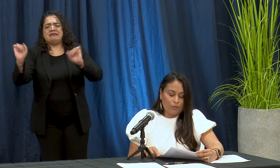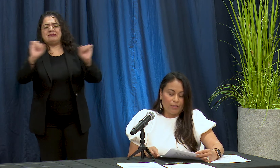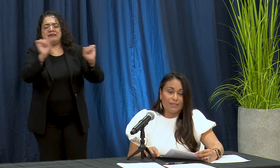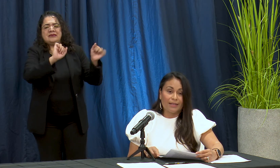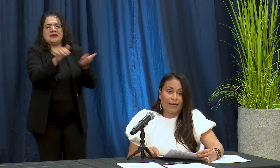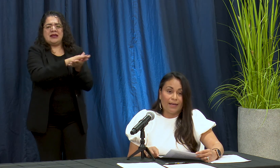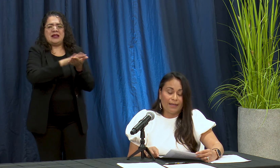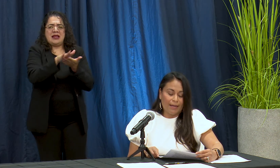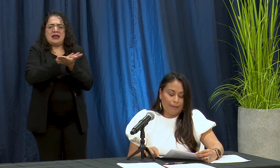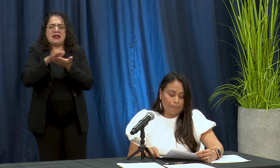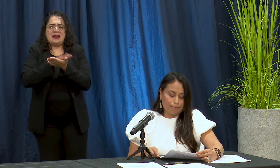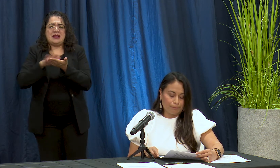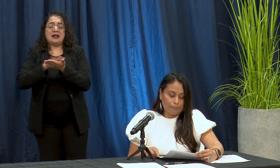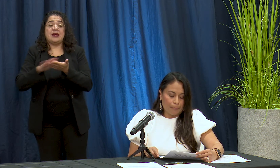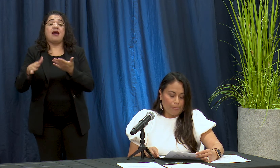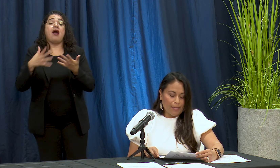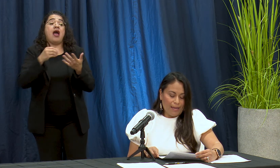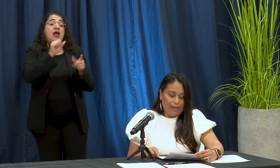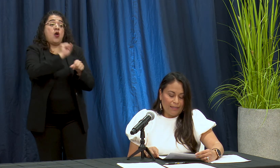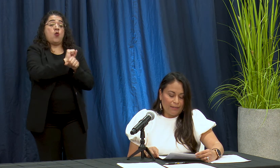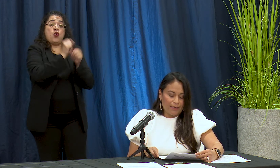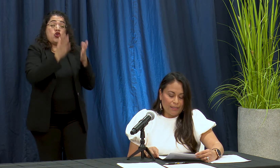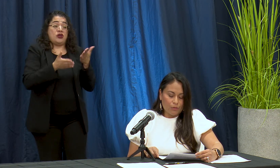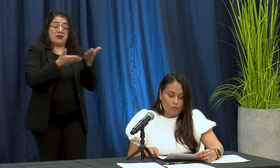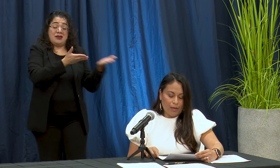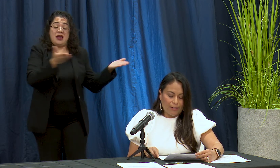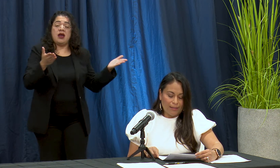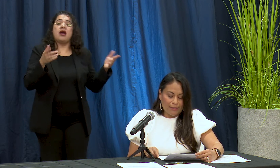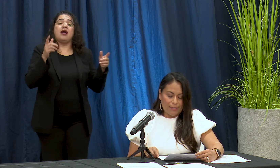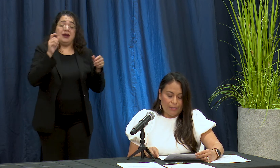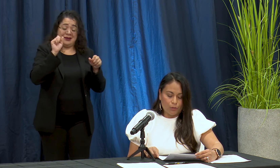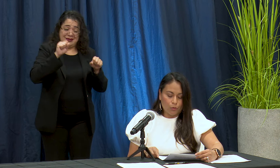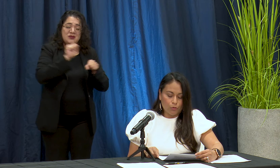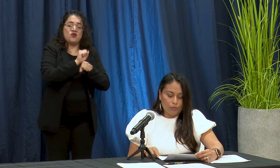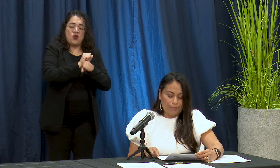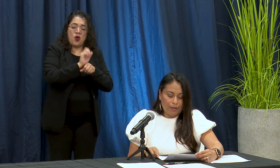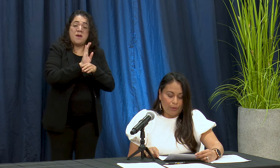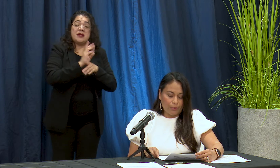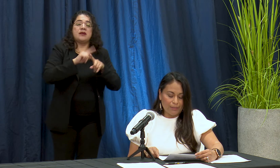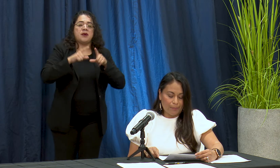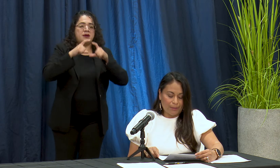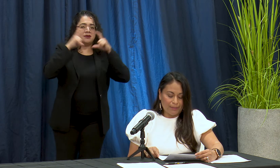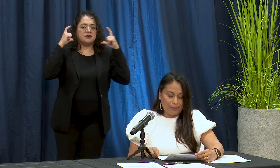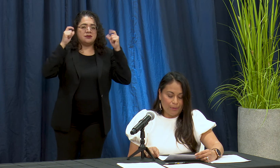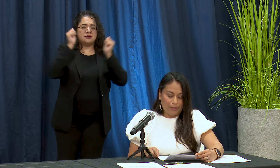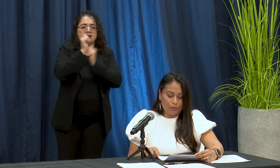Sione's de Caracara le drago agra desde a todos sabaha doors que participant in